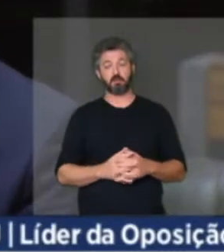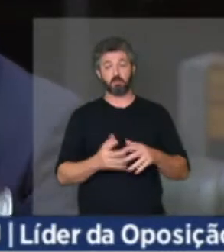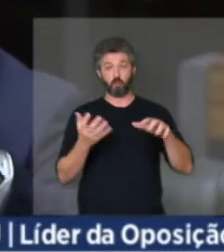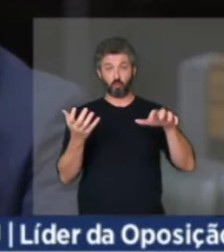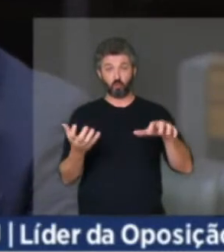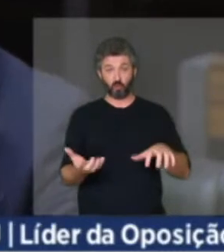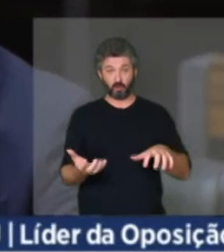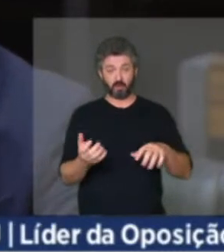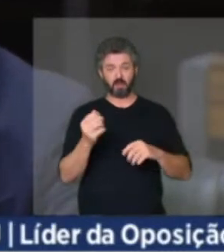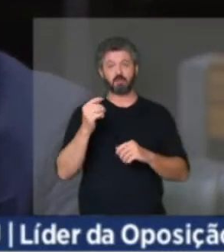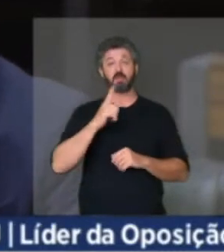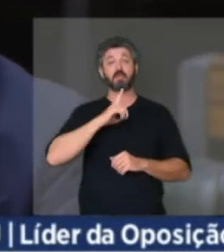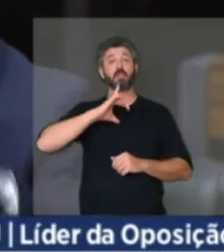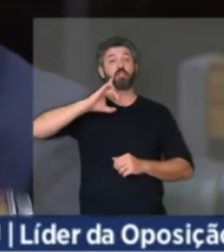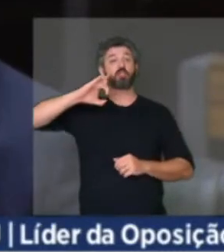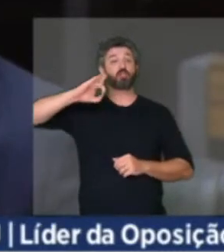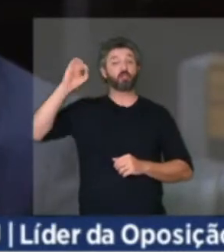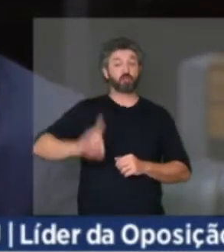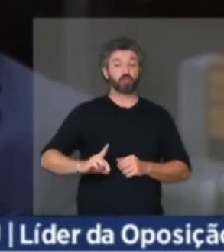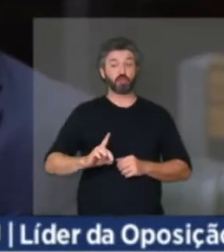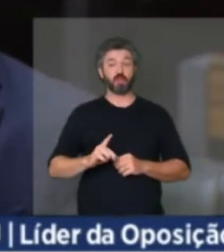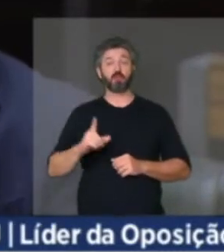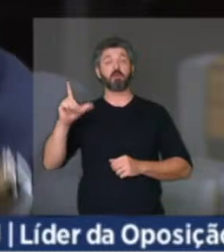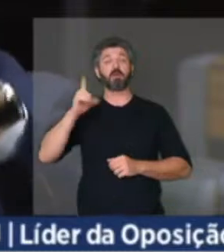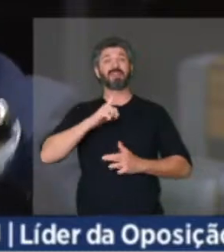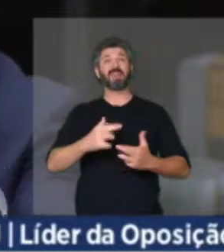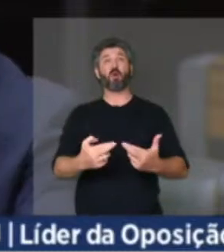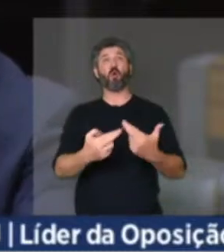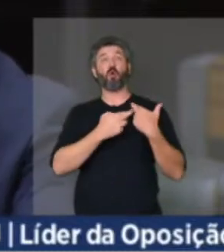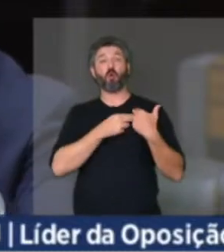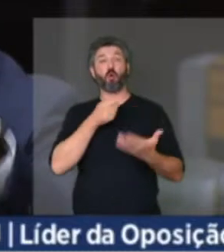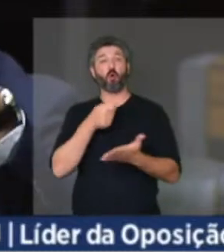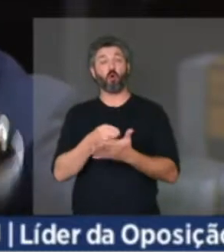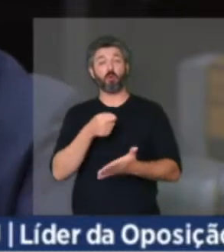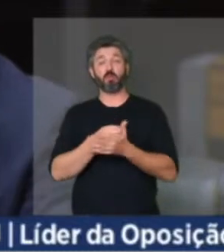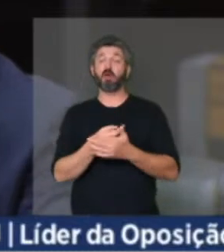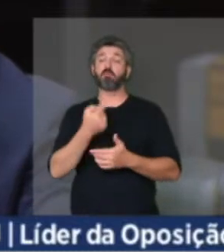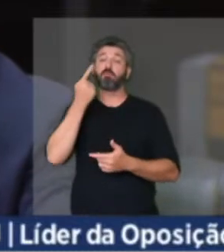DIREITO E O DEVER DE COBRAR EXPLICAÇÕES DO SR. MINISTRO DA ECONOMIA QUEREMOS SABER...